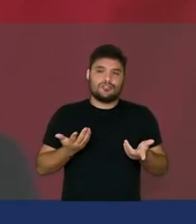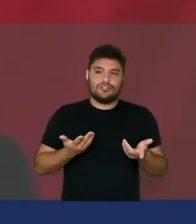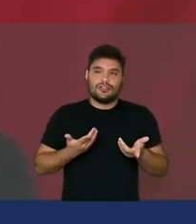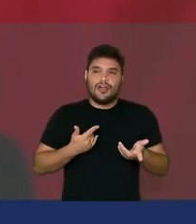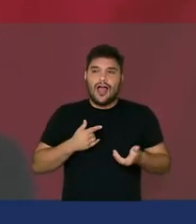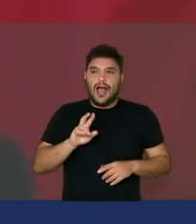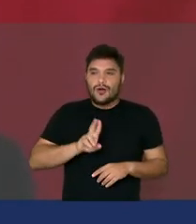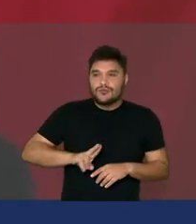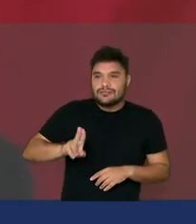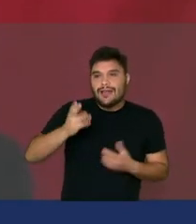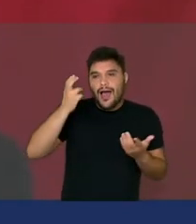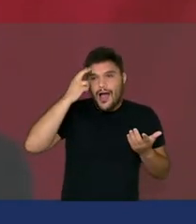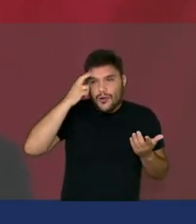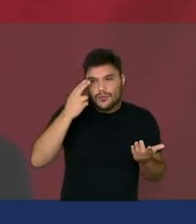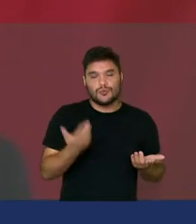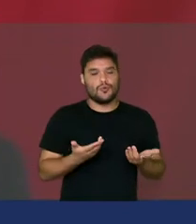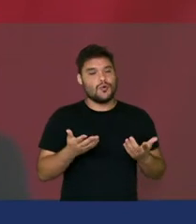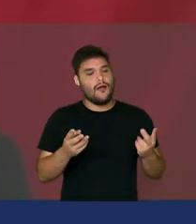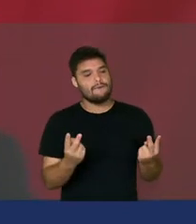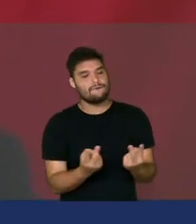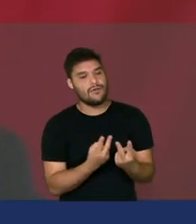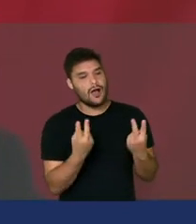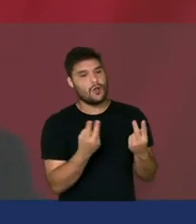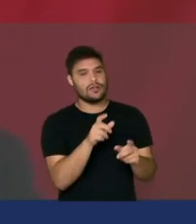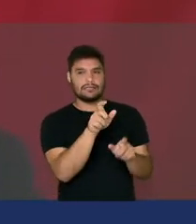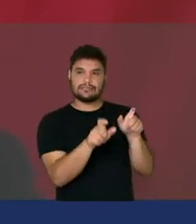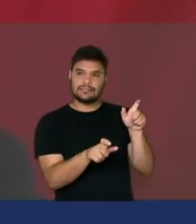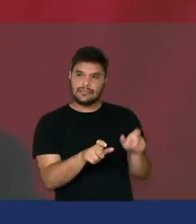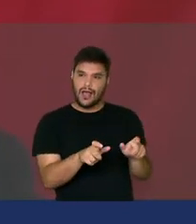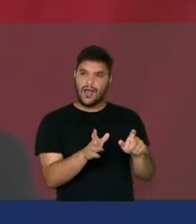POPULAÇÃO VOLTE A RESPIRAR CULTURA, A VALORIZAR OS SEUS ARTISTAS, AS PESSOAS QUE TEM